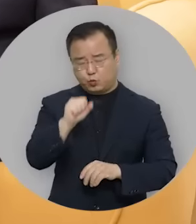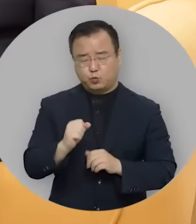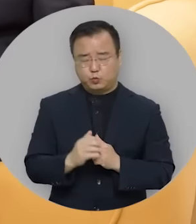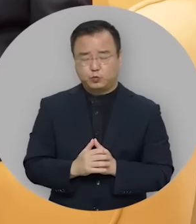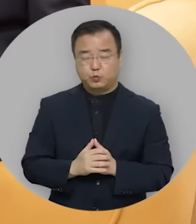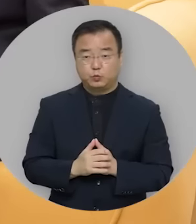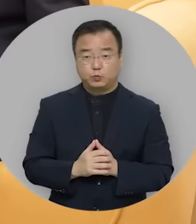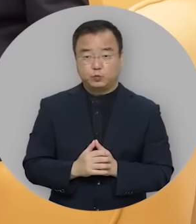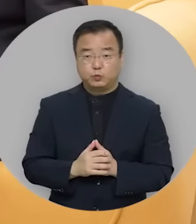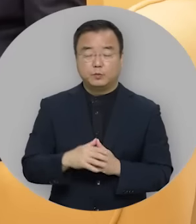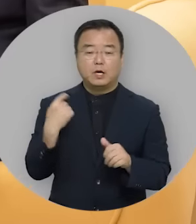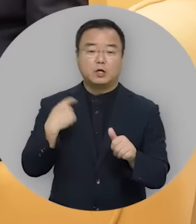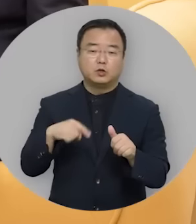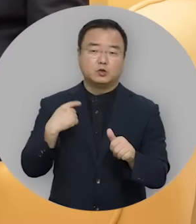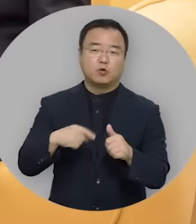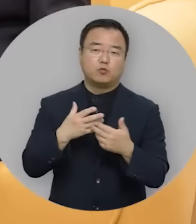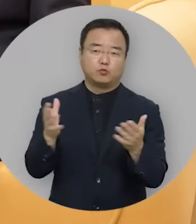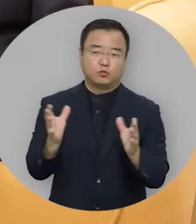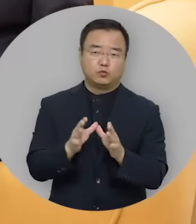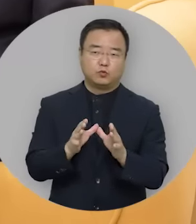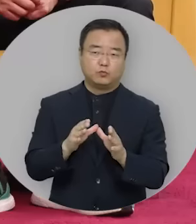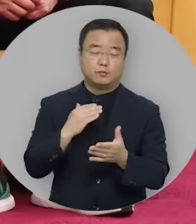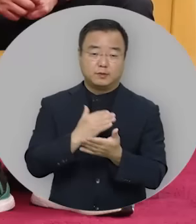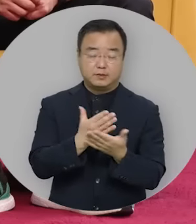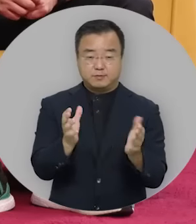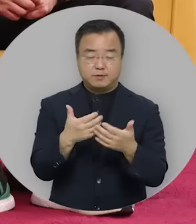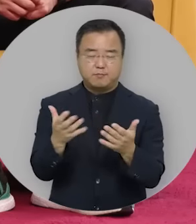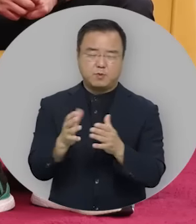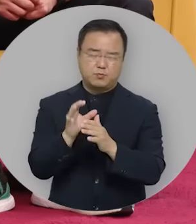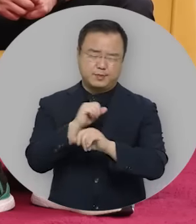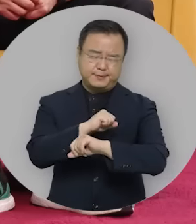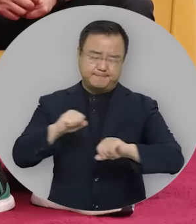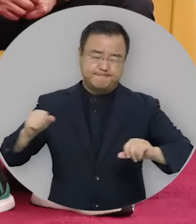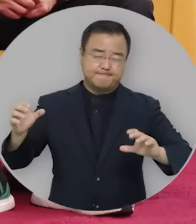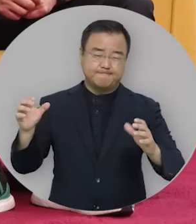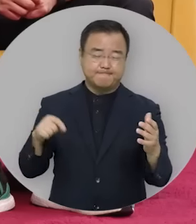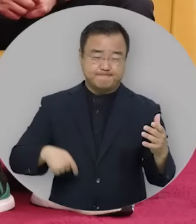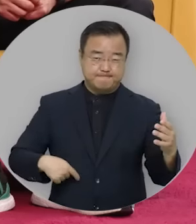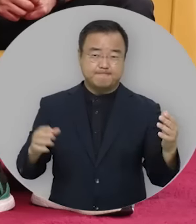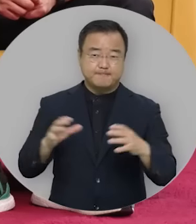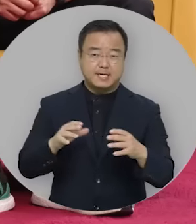그래서 교육부가 범부처 장애학생 취업지원시스템을 구축하고 있습니다.